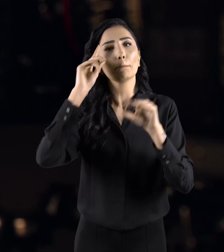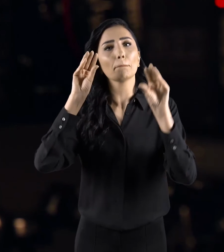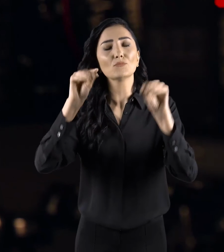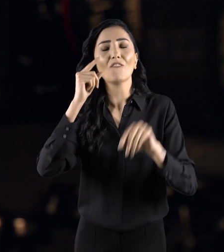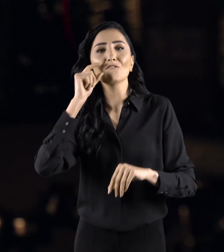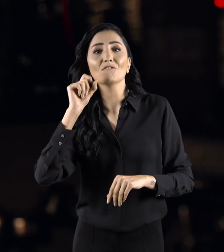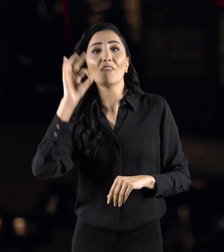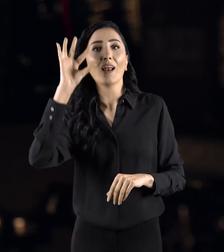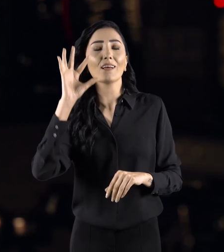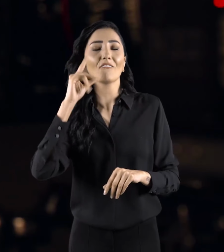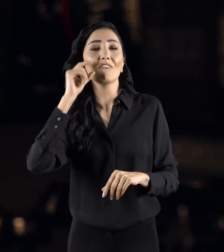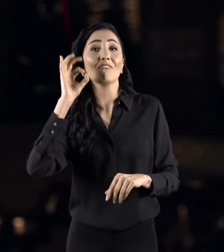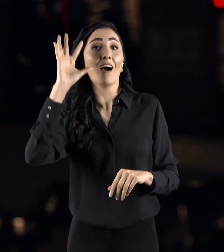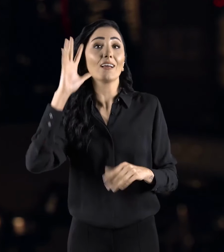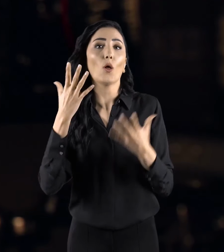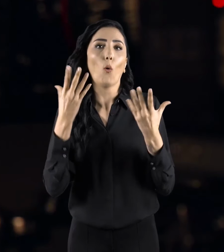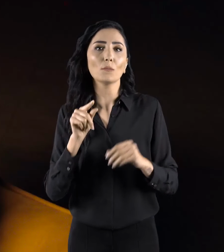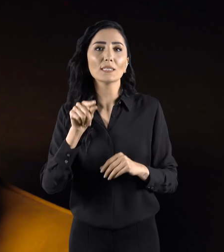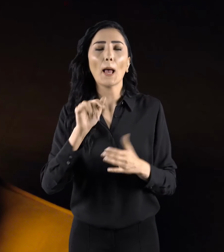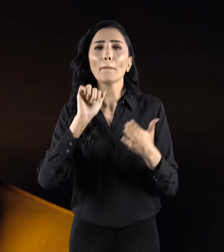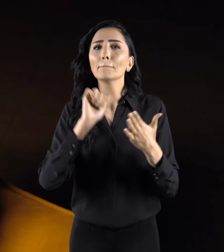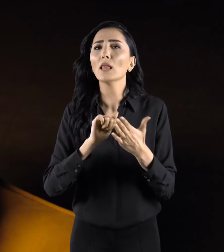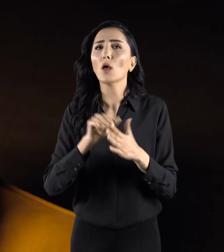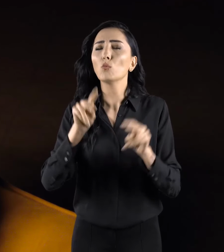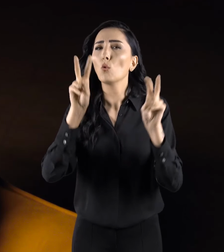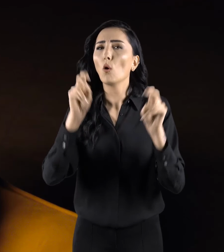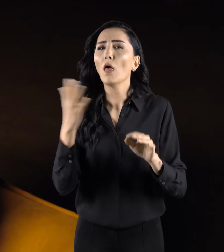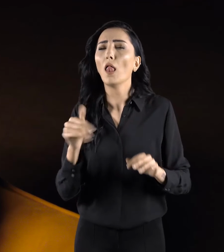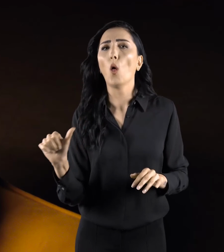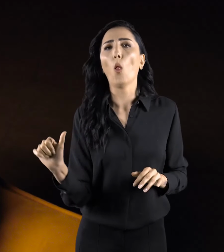halkı bilinçlendirmek farkındalık yaratmak çok önemli. Medya bu